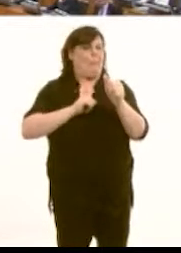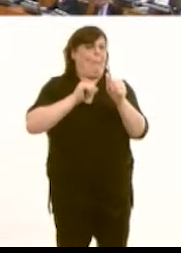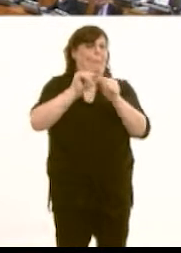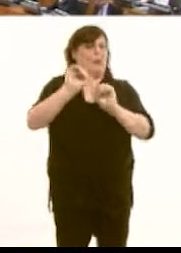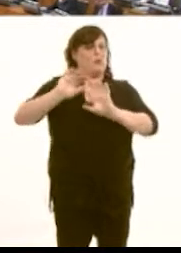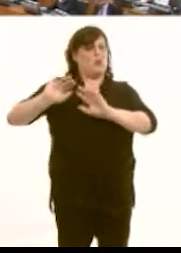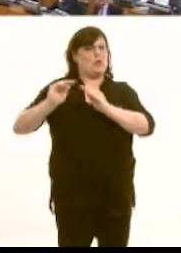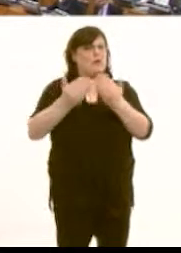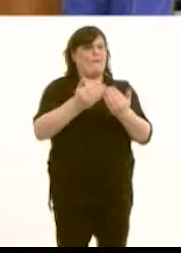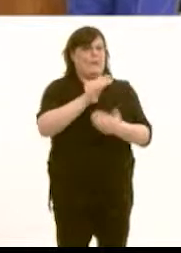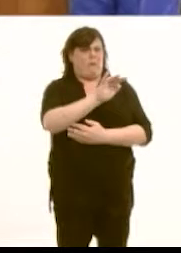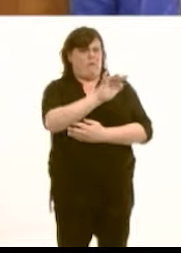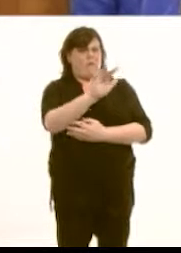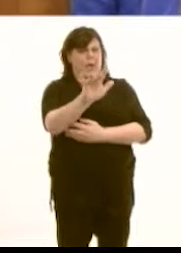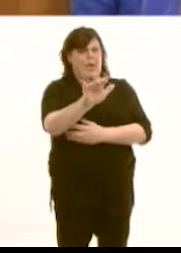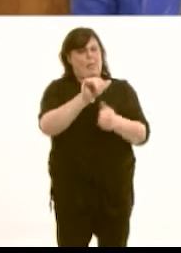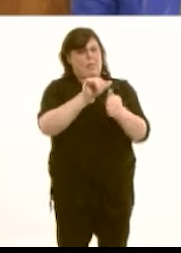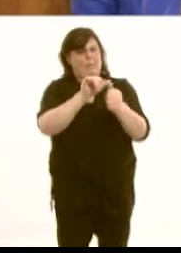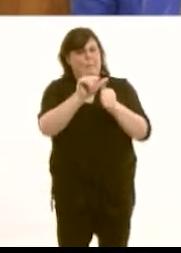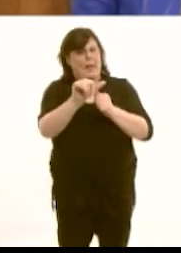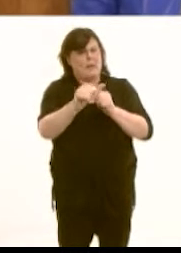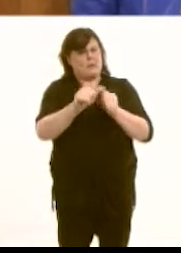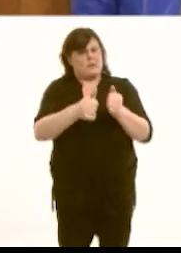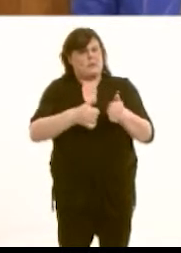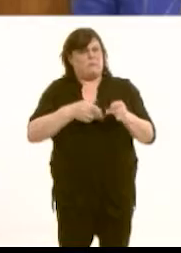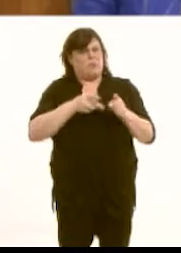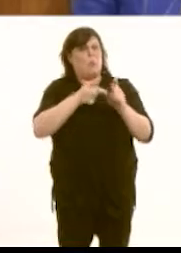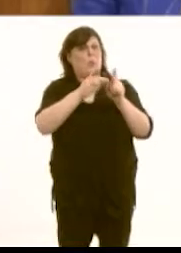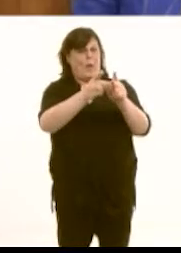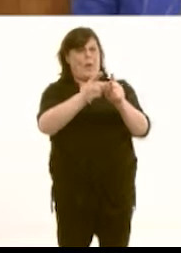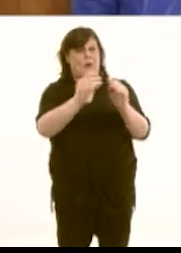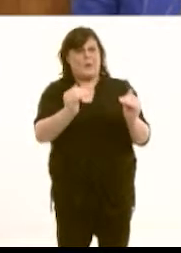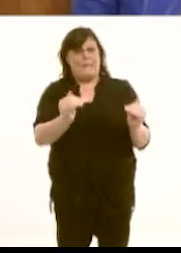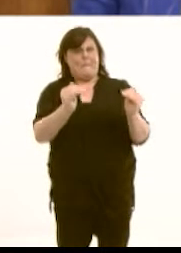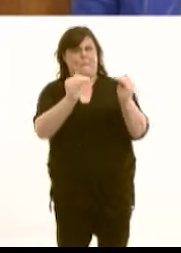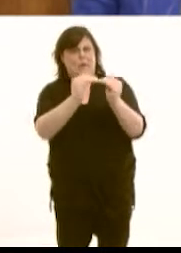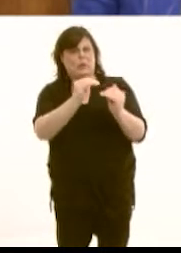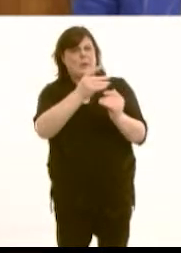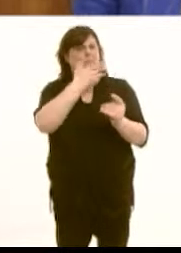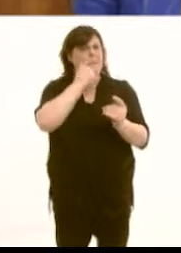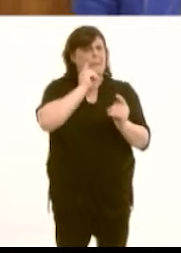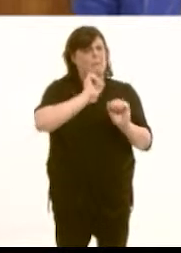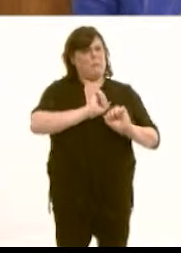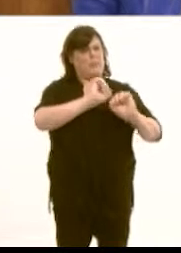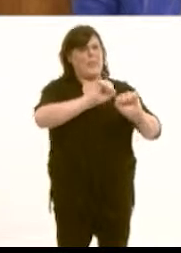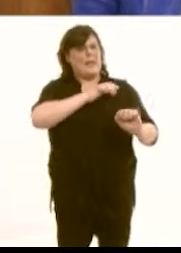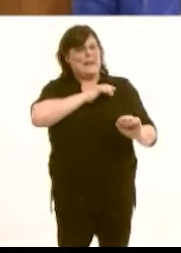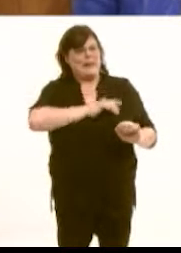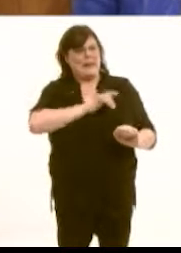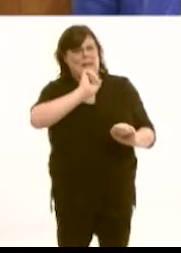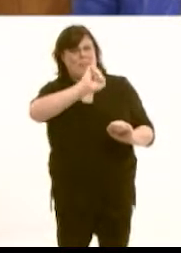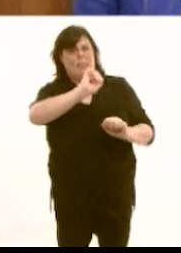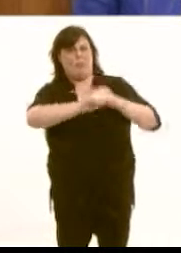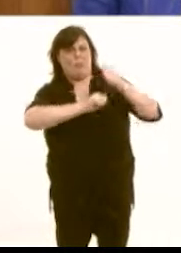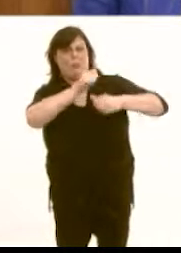yn unol ag anghenion a blaenoriaethau cymunedau lleol. Elin Jones: Brif Weinidog, maeír Swyddfa Bost yn bwriadu cau swyddfa bost y goron yn